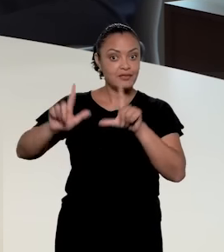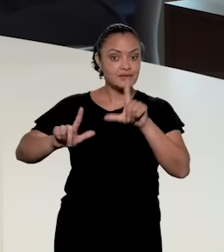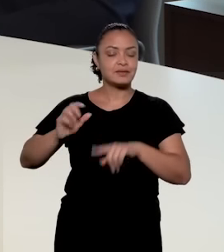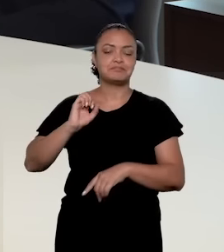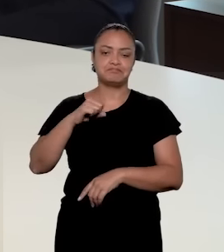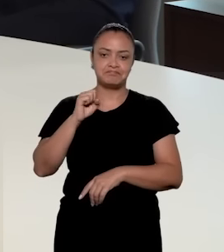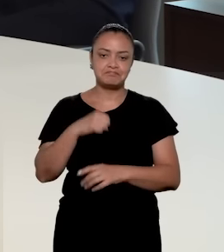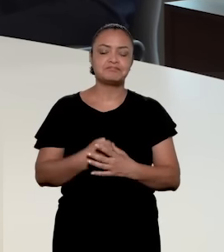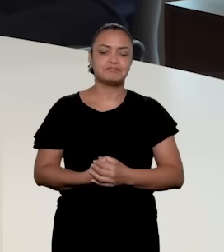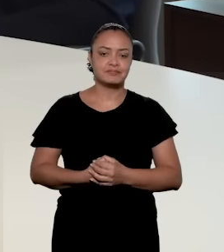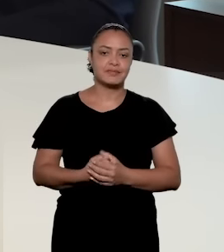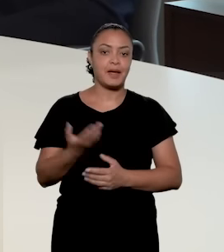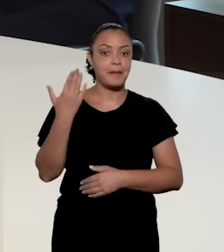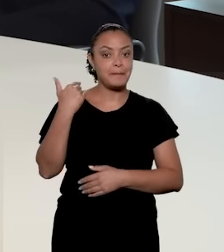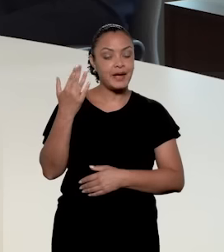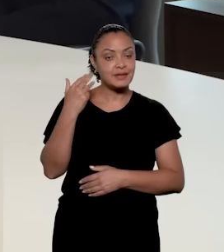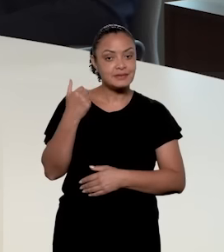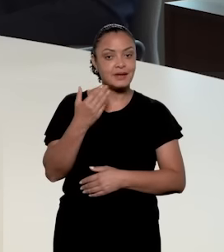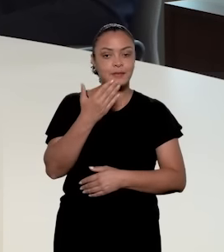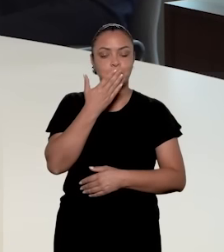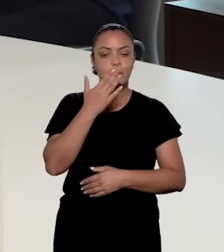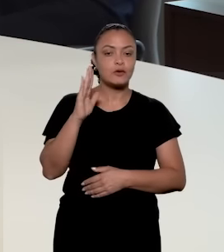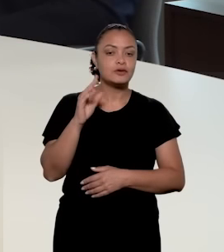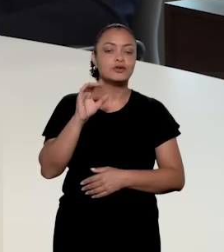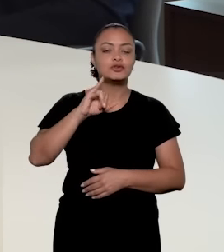Já cantei na televisão, cantei no programa do Jô Soares, por exemplo, na ocasião